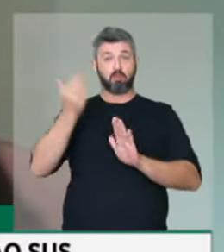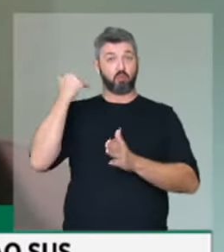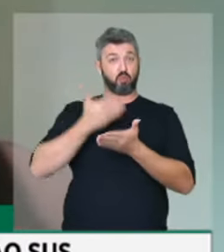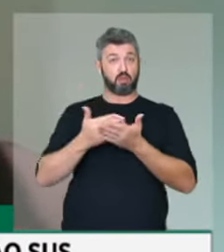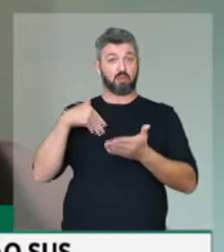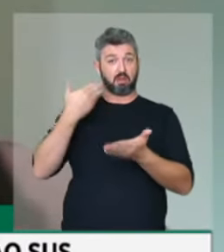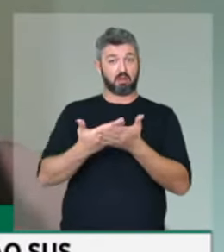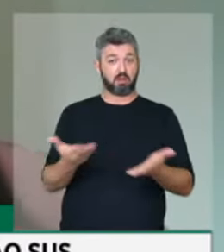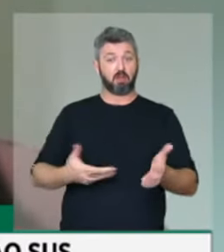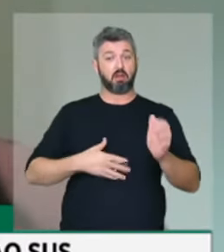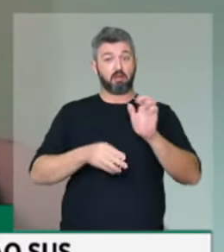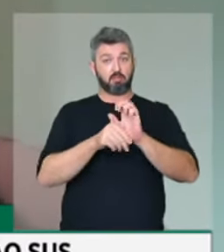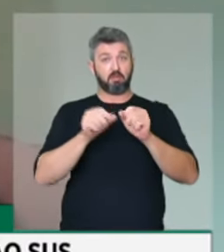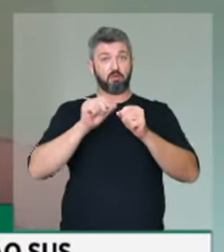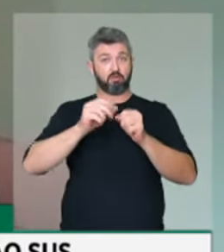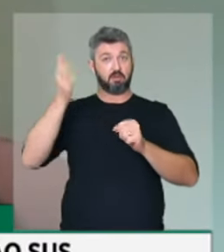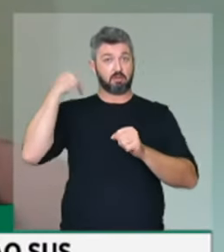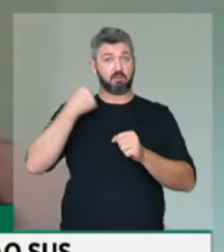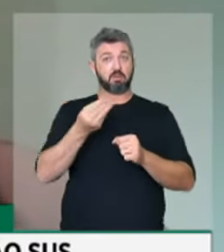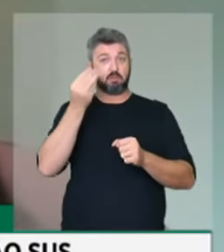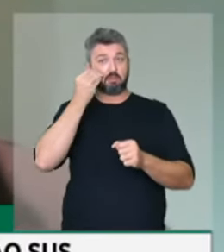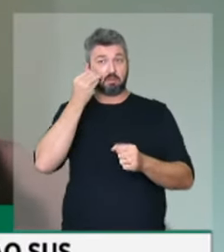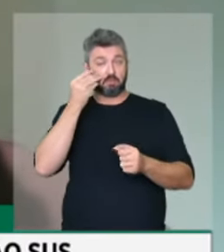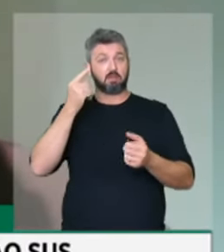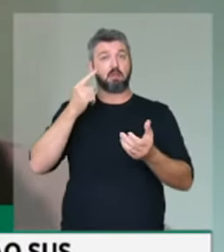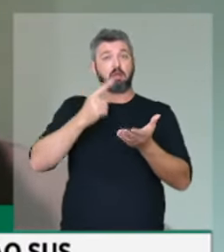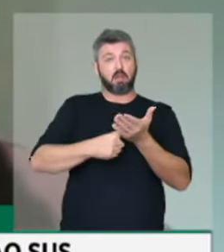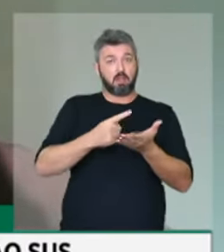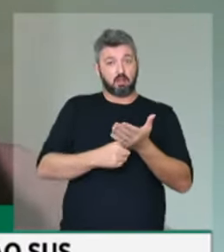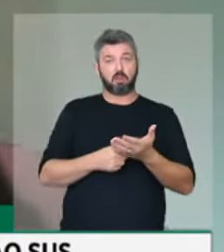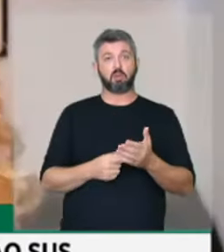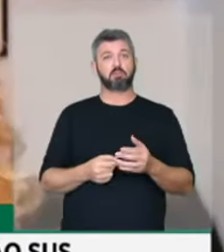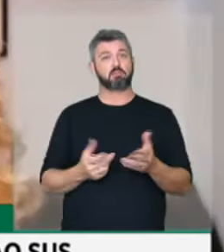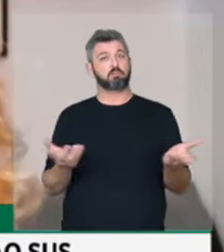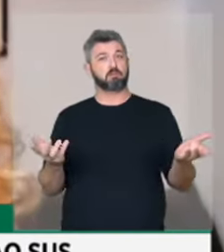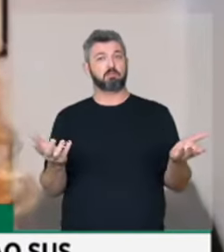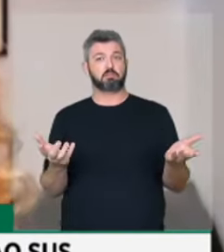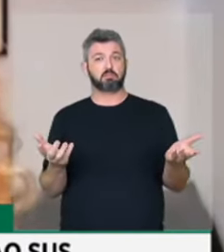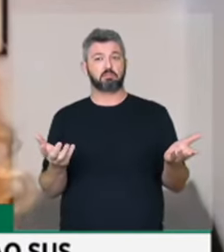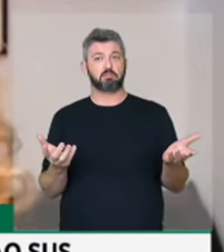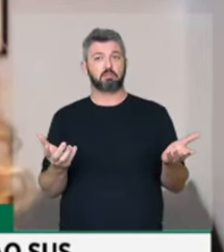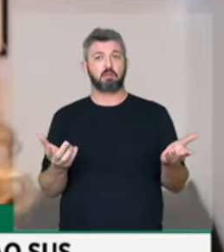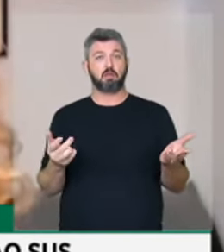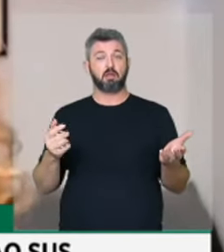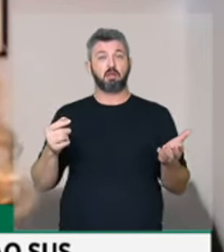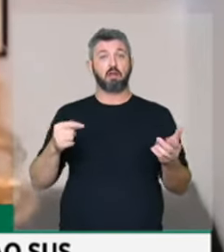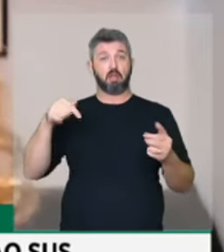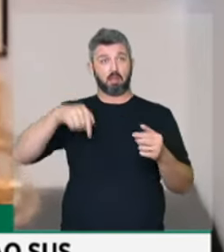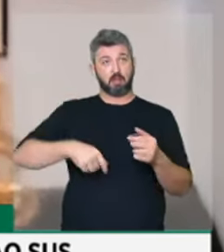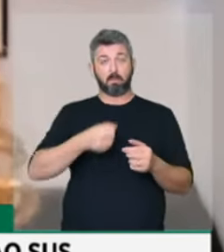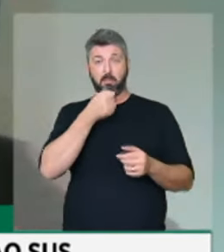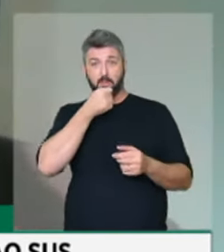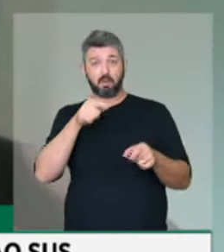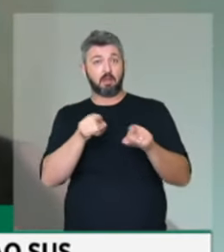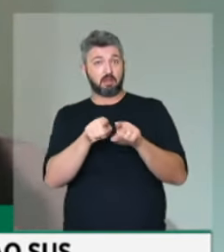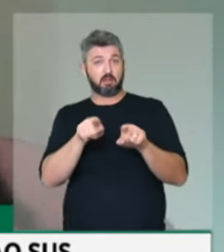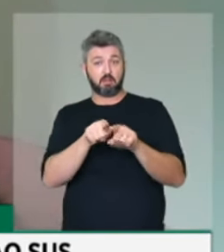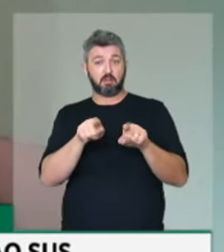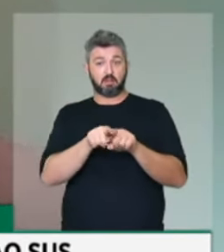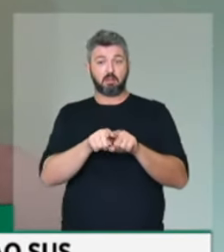EMENDA E DESDE O COMEÇO EU ME COLOQUEI A DISPOSIÇÃO DO RELATOR, DO AUTOR, AQUI NO MICROFONE FALAMOS MAIS UMA VEZ E O SENHOR, PRESIDENTE, O SENHOR TEVE UMA ATITUDE DE